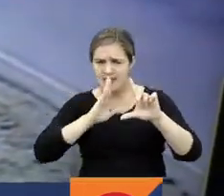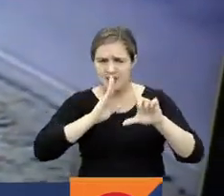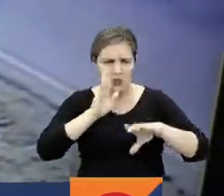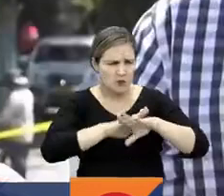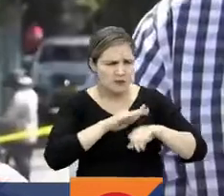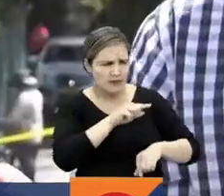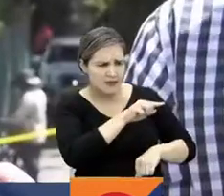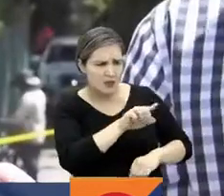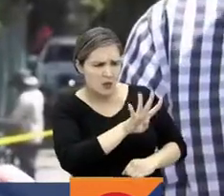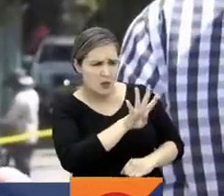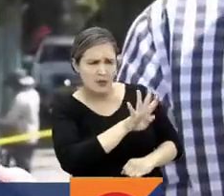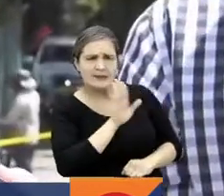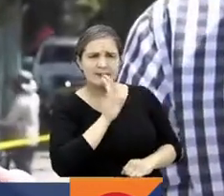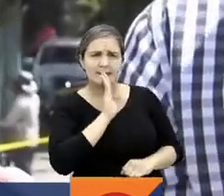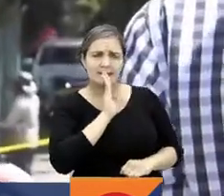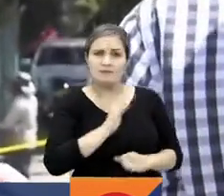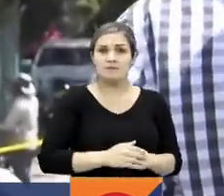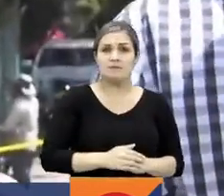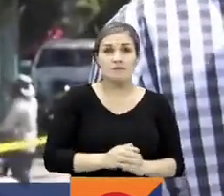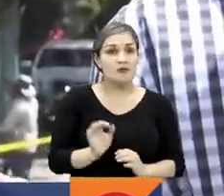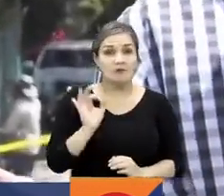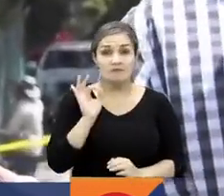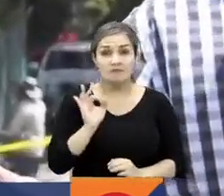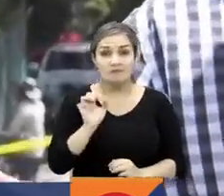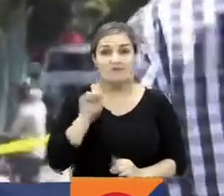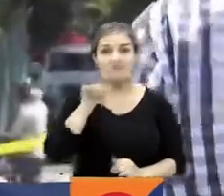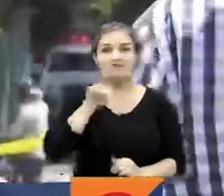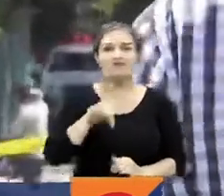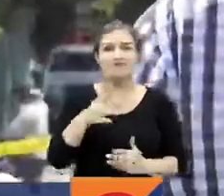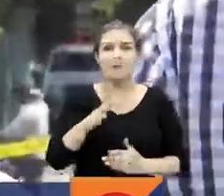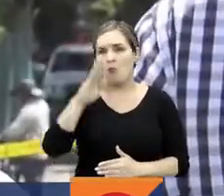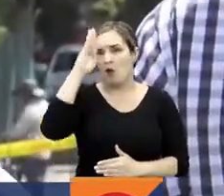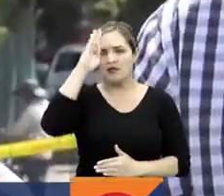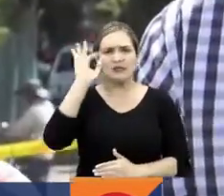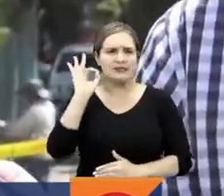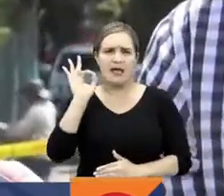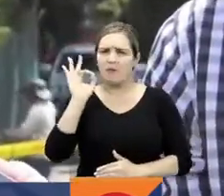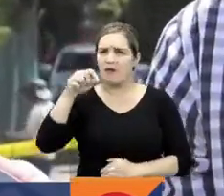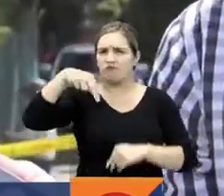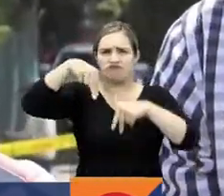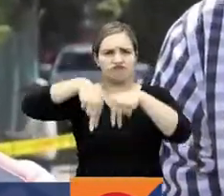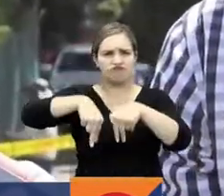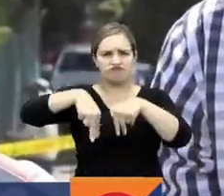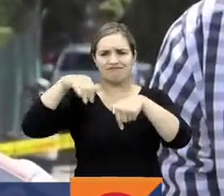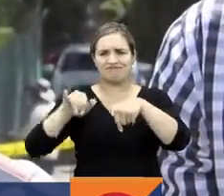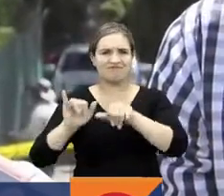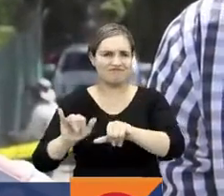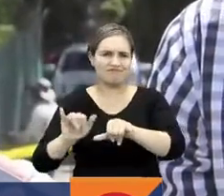GRANADA. UNA CáMARA DE SEGURIDAD éNéNéNéNéNéNéN ASESINó LOS POLICíAS EN BELLO, LAS AUTORES ANALIZAN PARA COCOCOCOC.